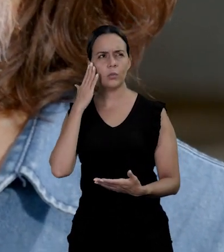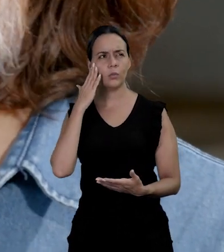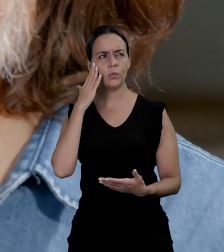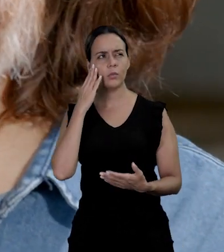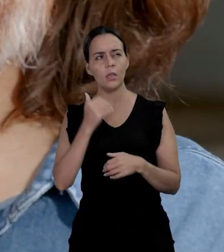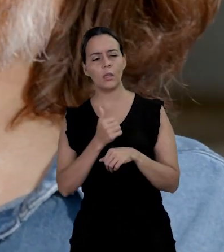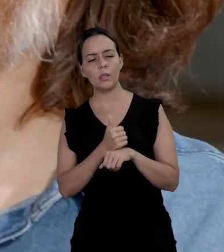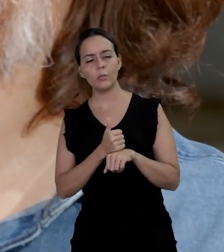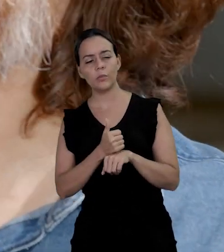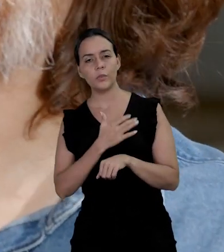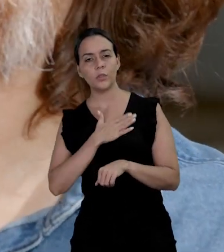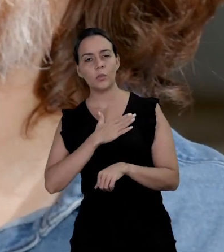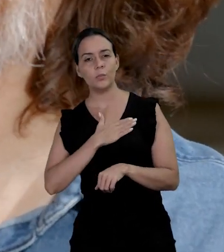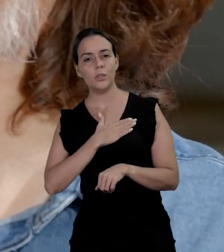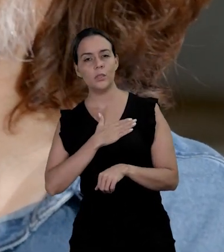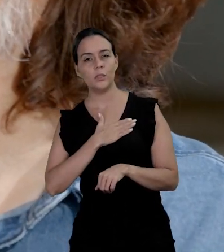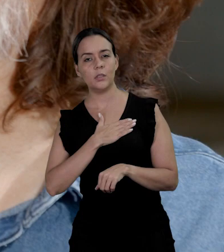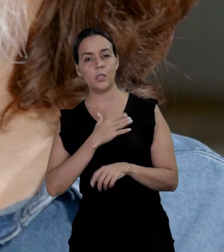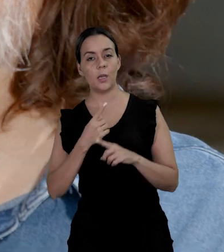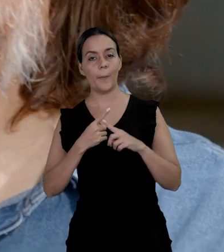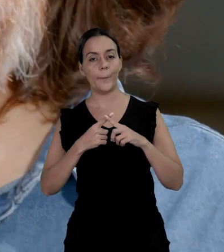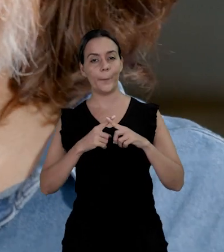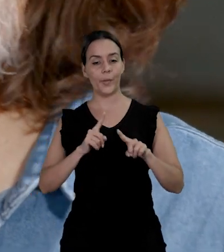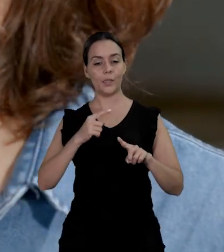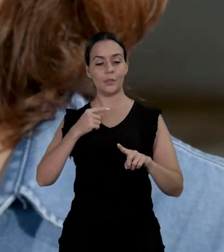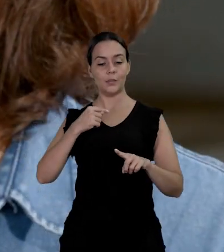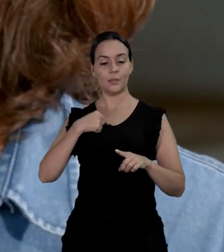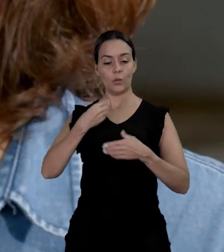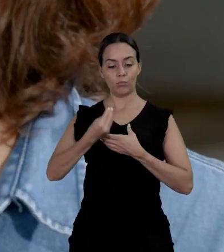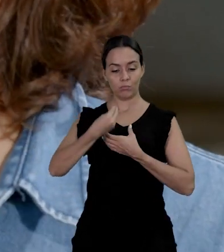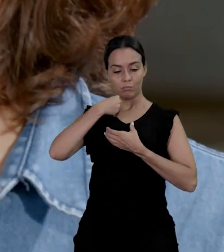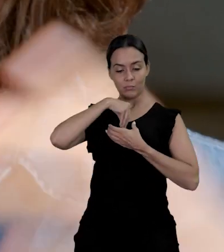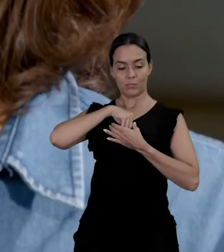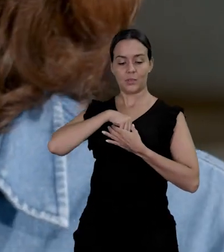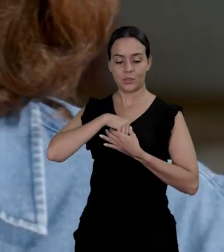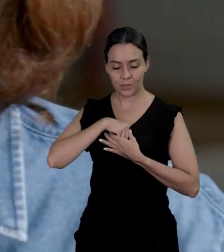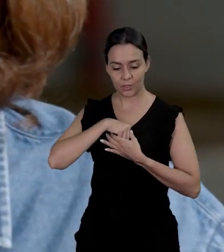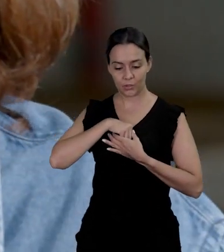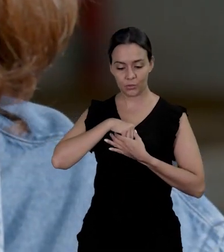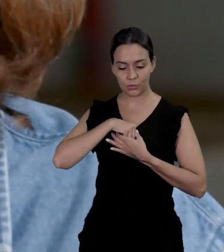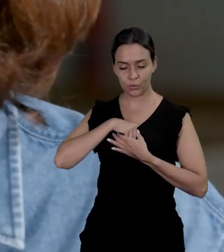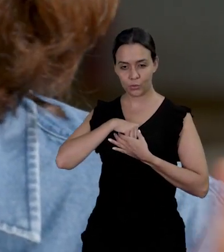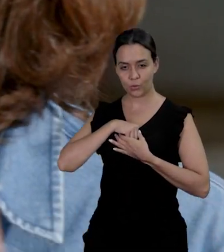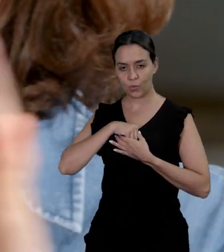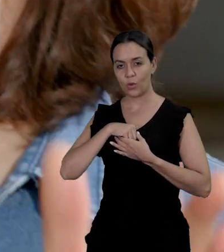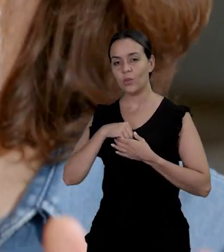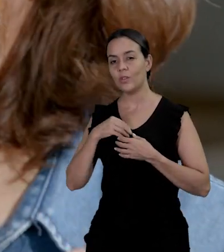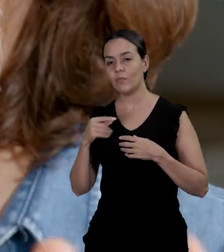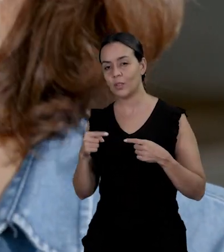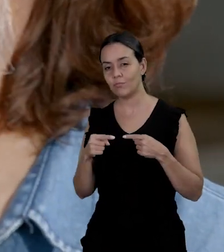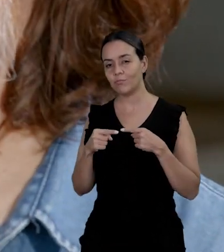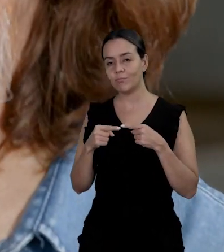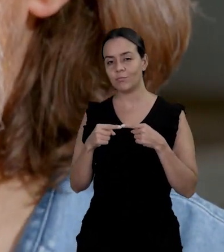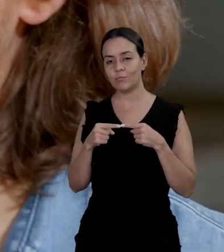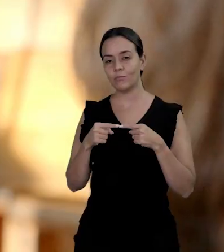sabendo que o que a gente está fazendo não se encerra em nós, mas em alguma coisa, tem um vetor, que é exógeno.